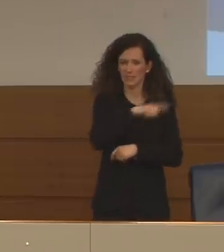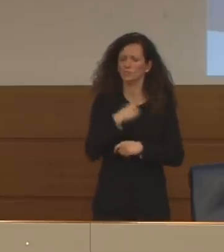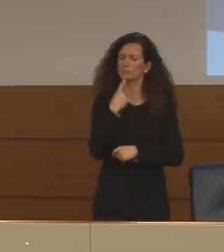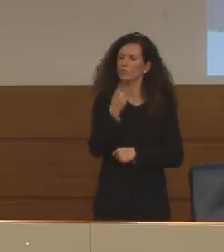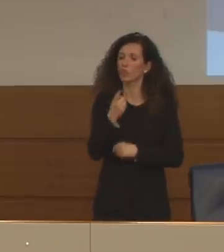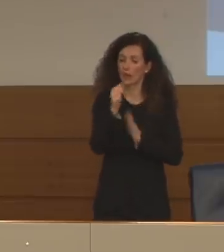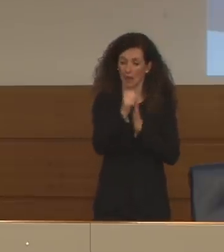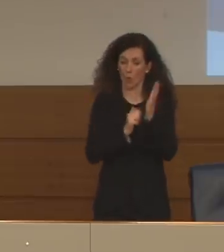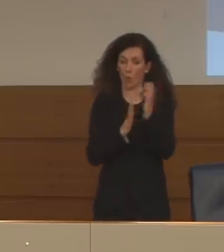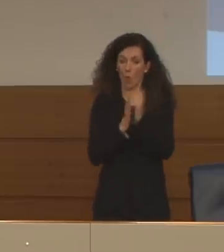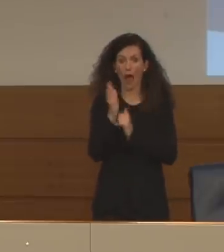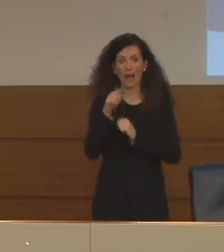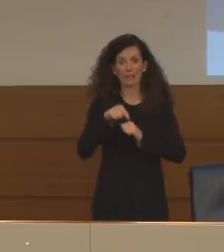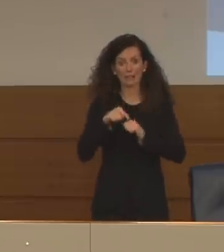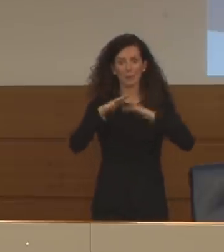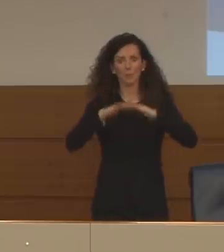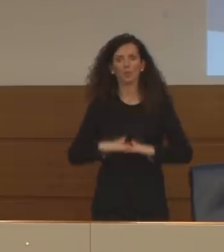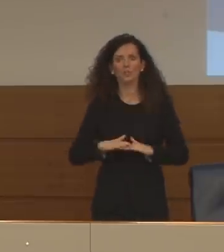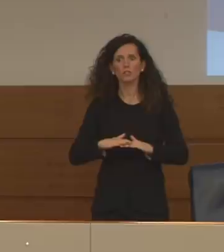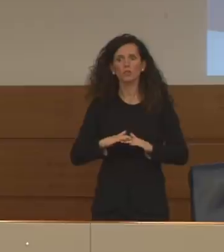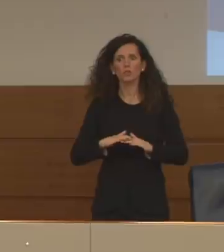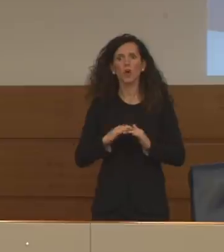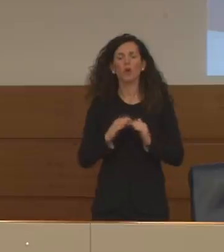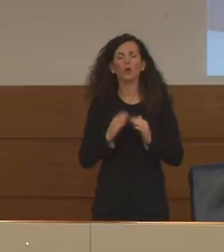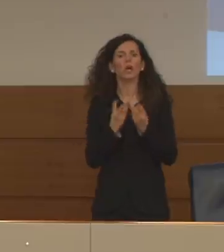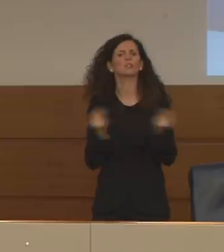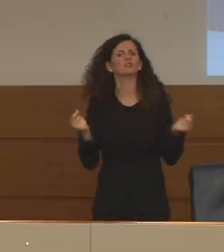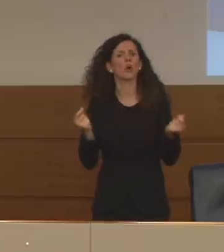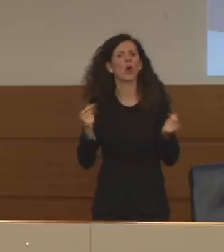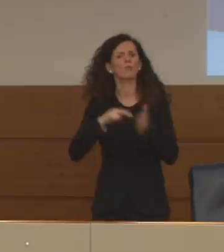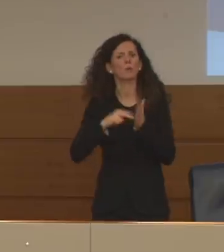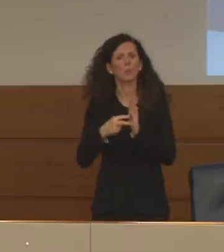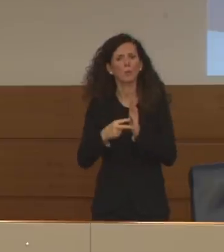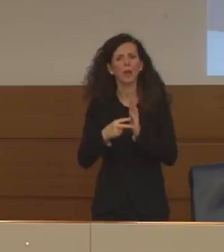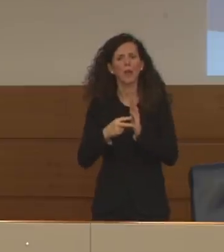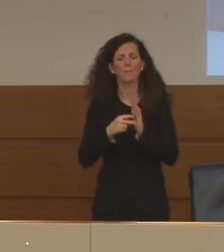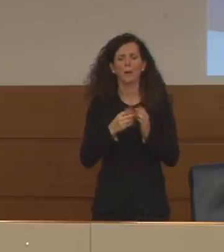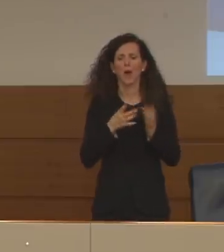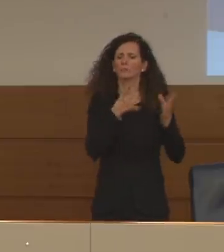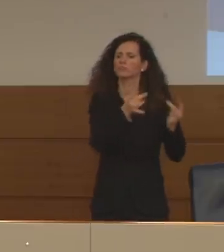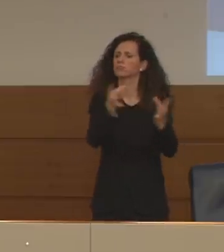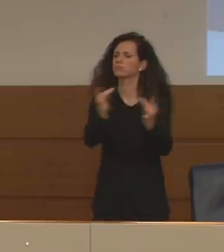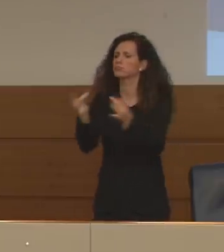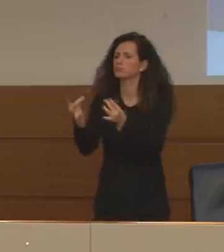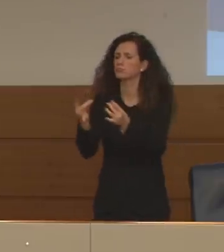risolutiva della diffusione del virus visto che a volte i guanti possono